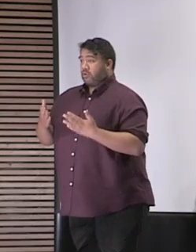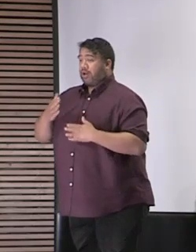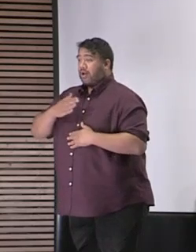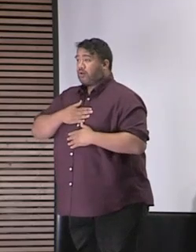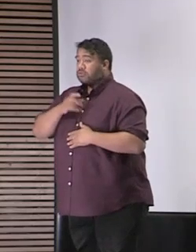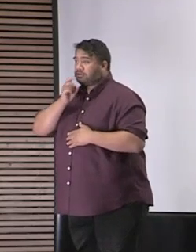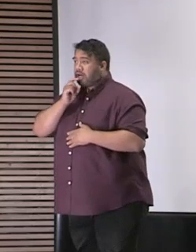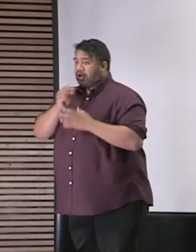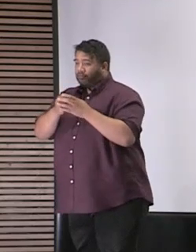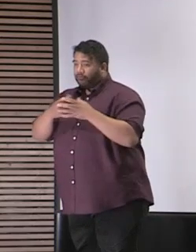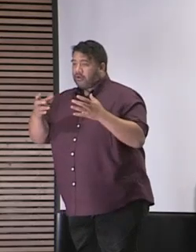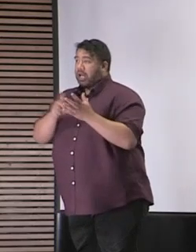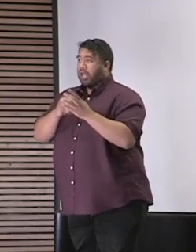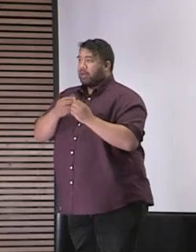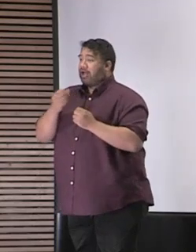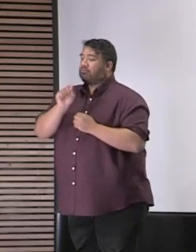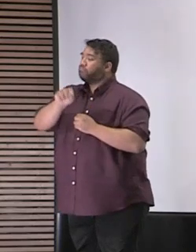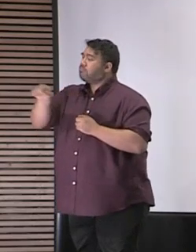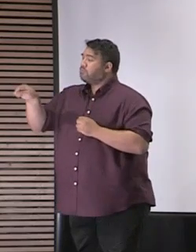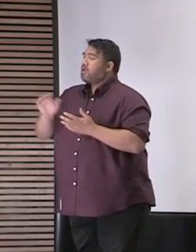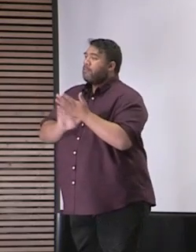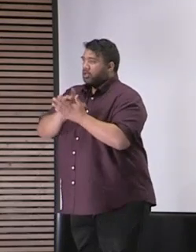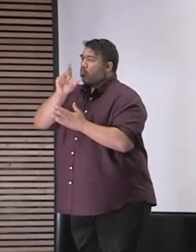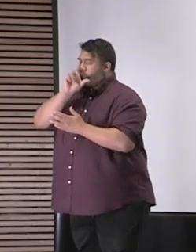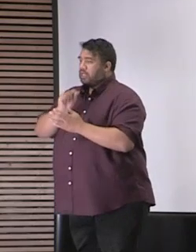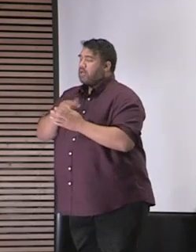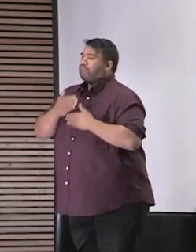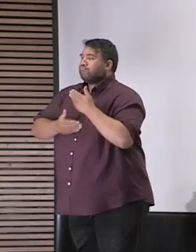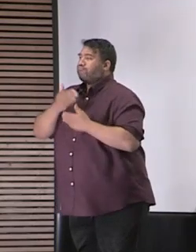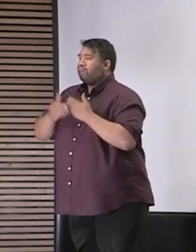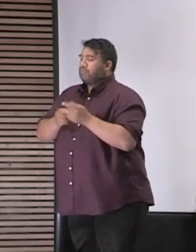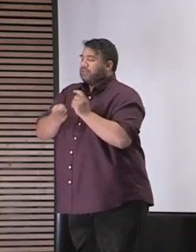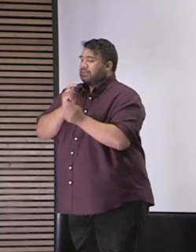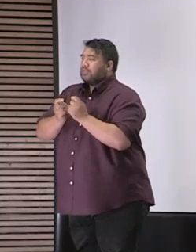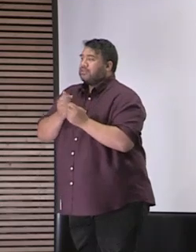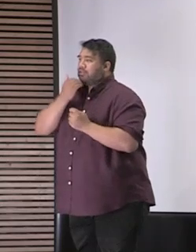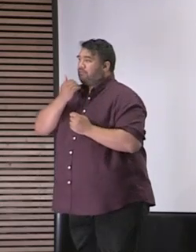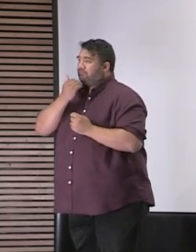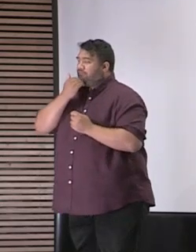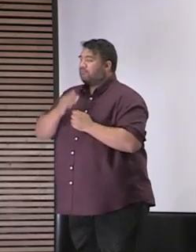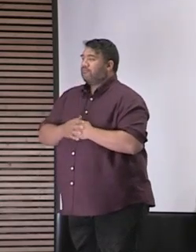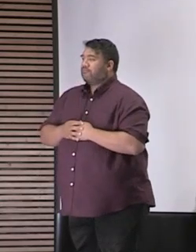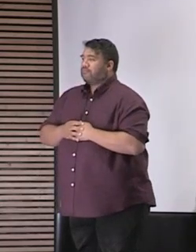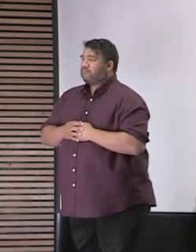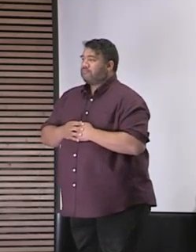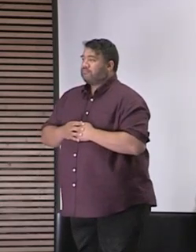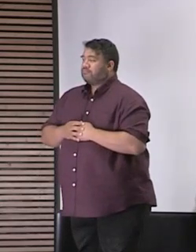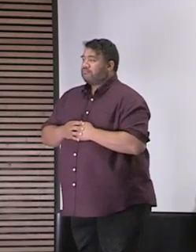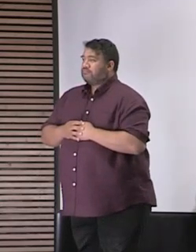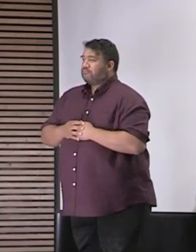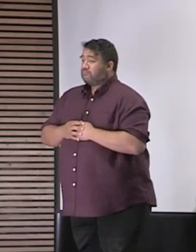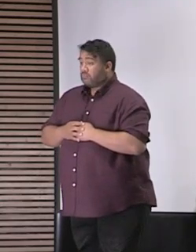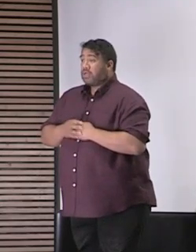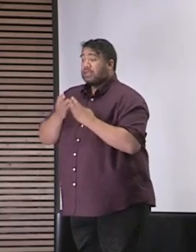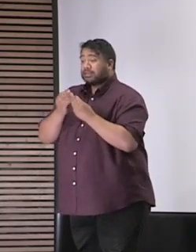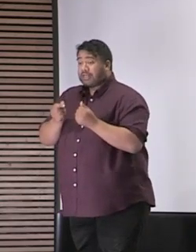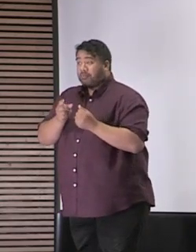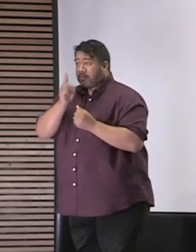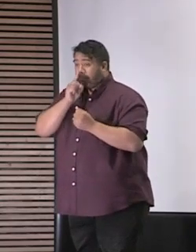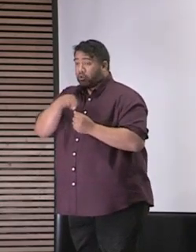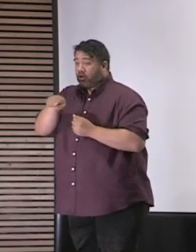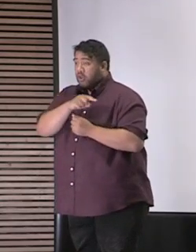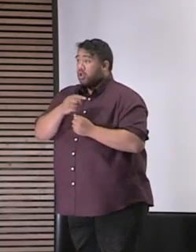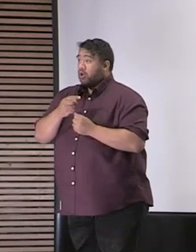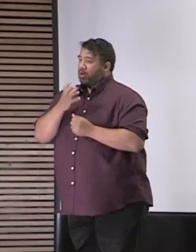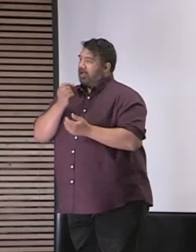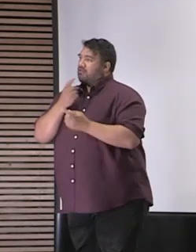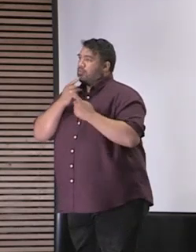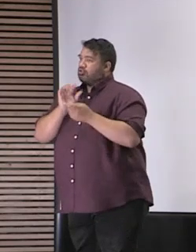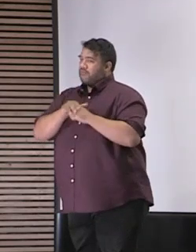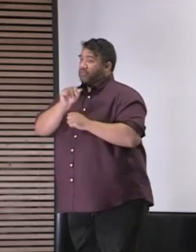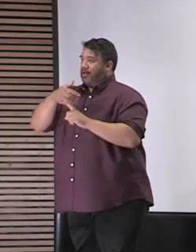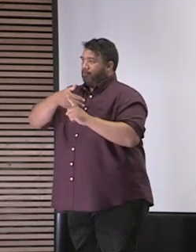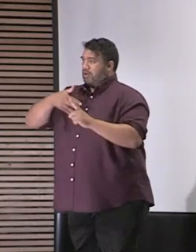procesaron 3.093 pruebas. Como